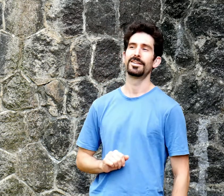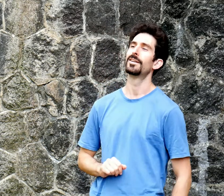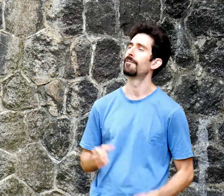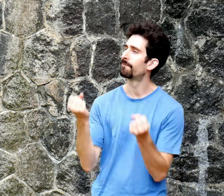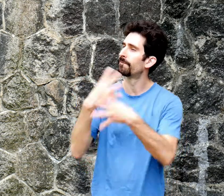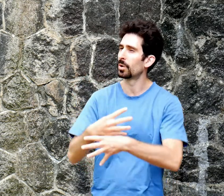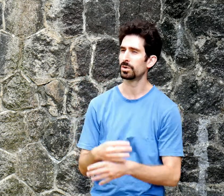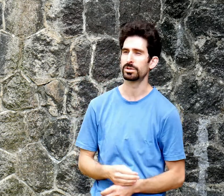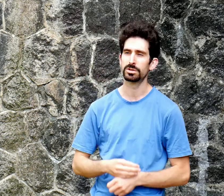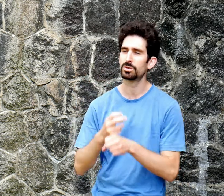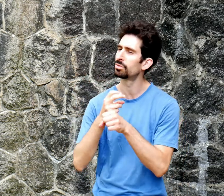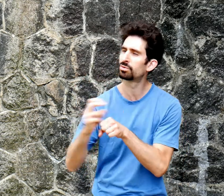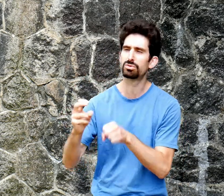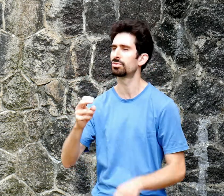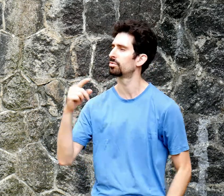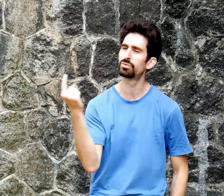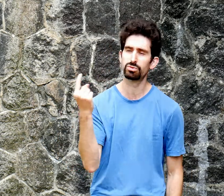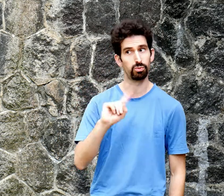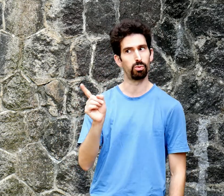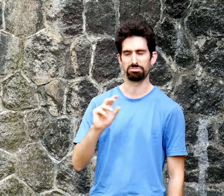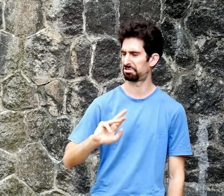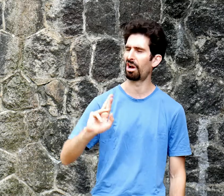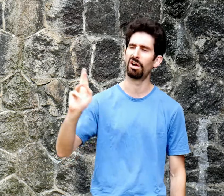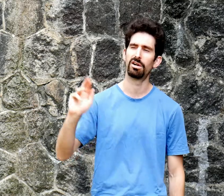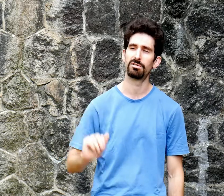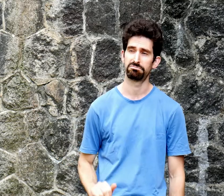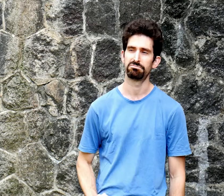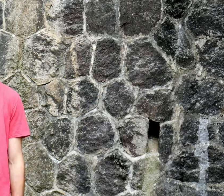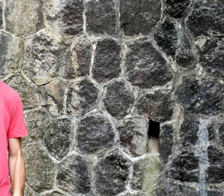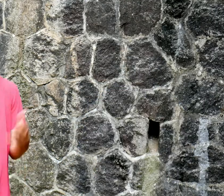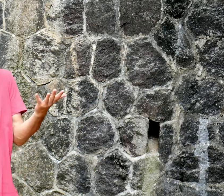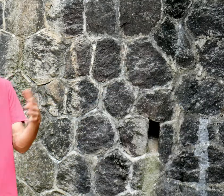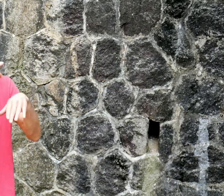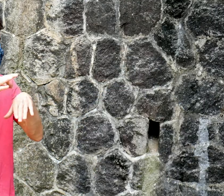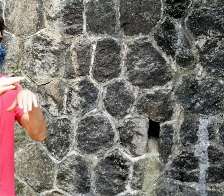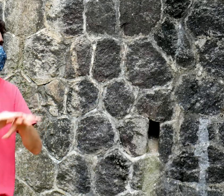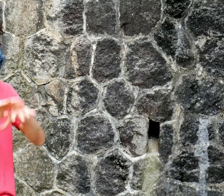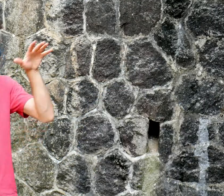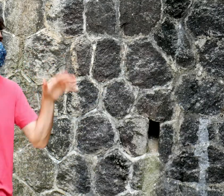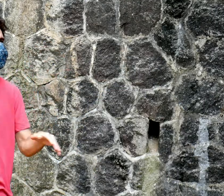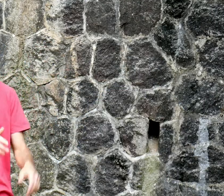Les virus sont toujours dangereux ? Non, c'est rare. Mais il y a plein de maladies :